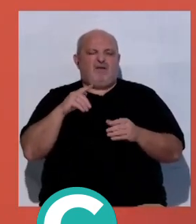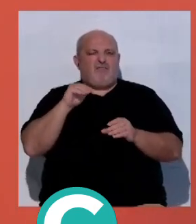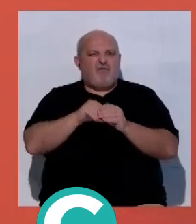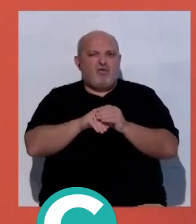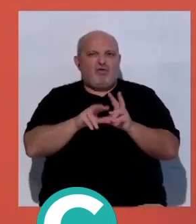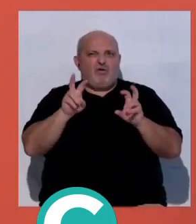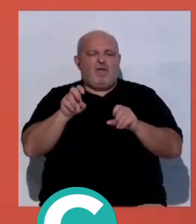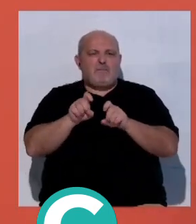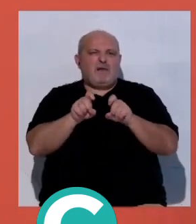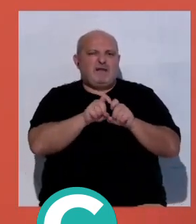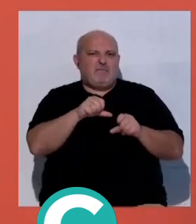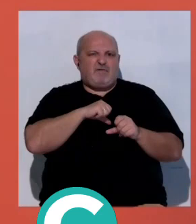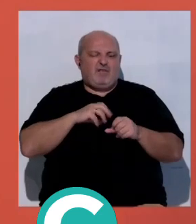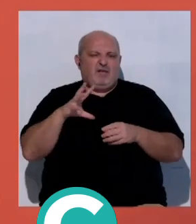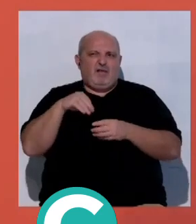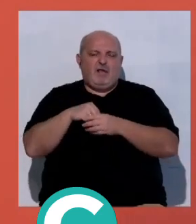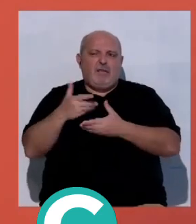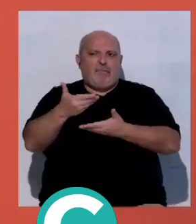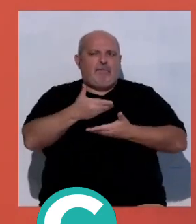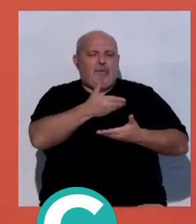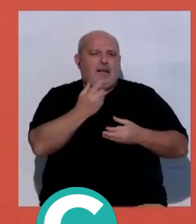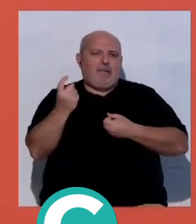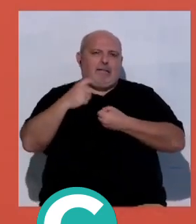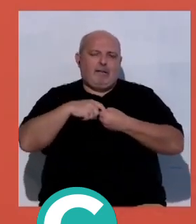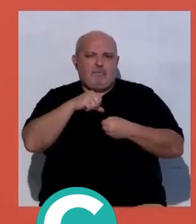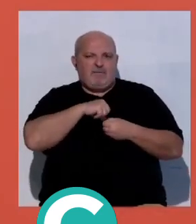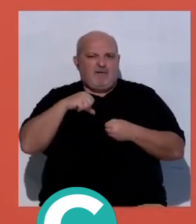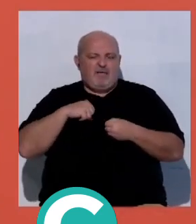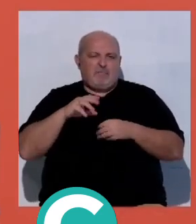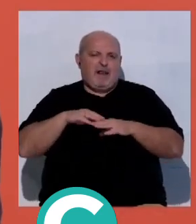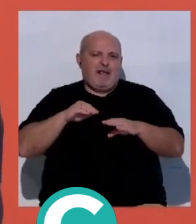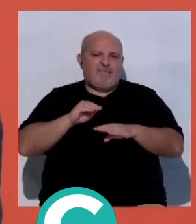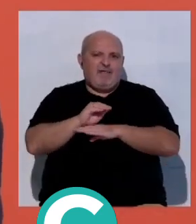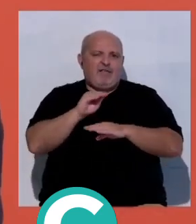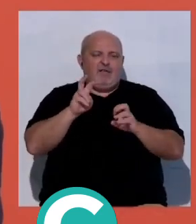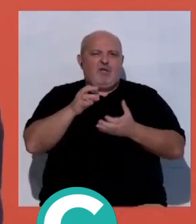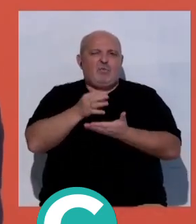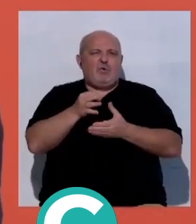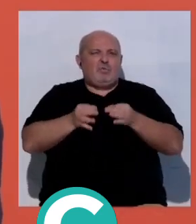de empresas privadas las que invitan a participar en esa financiación de una ciudad de la justicia